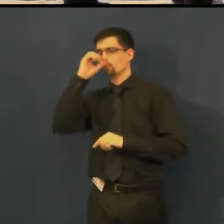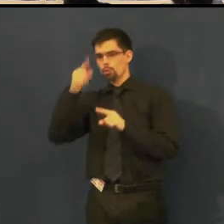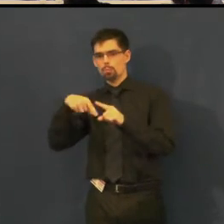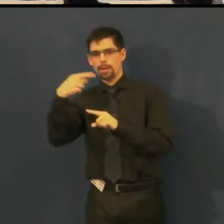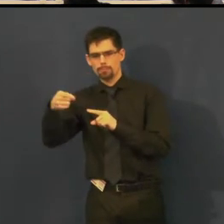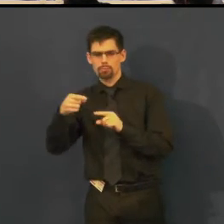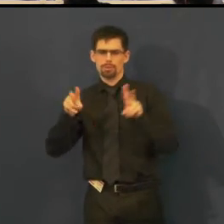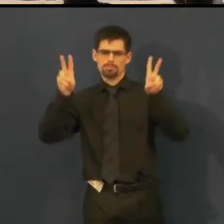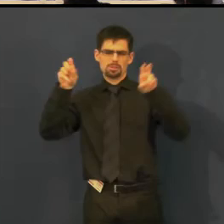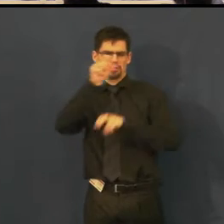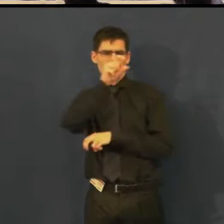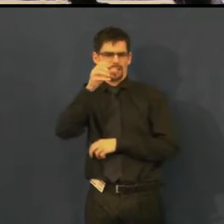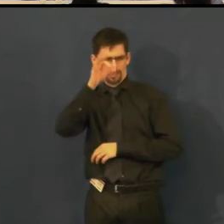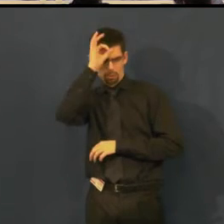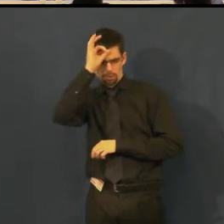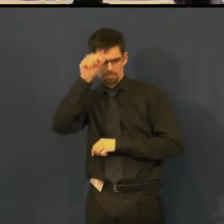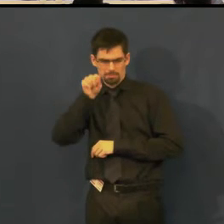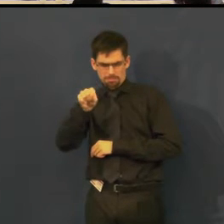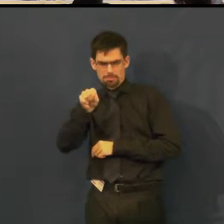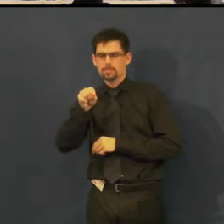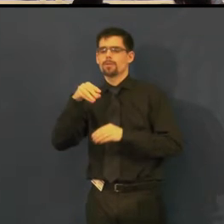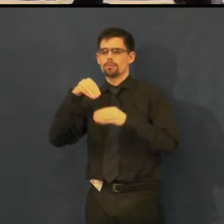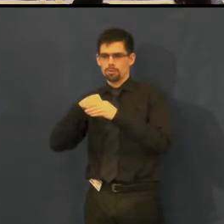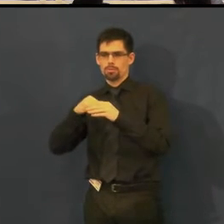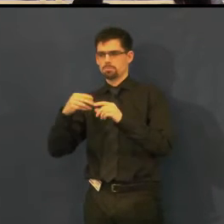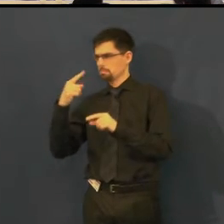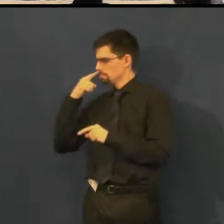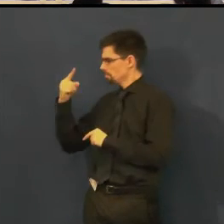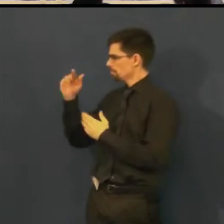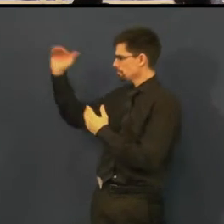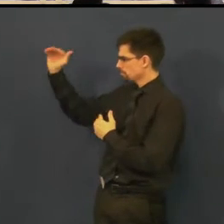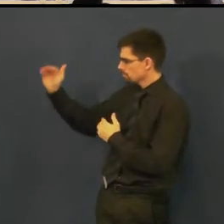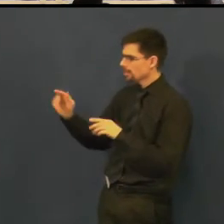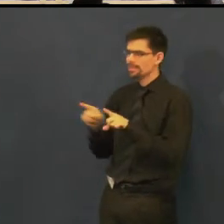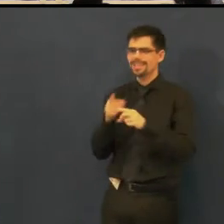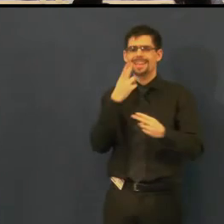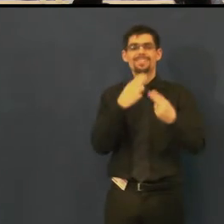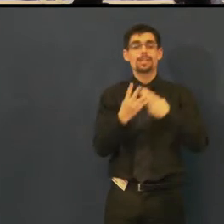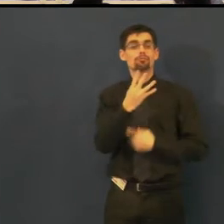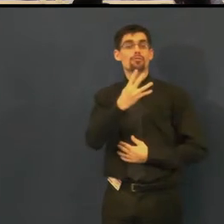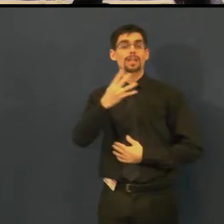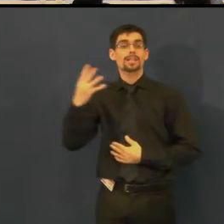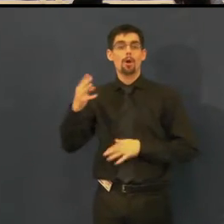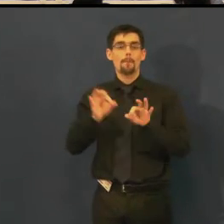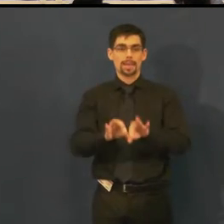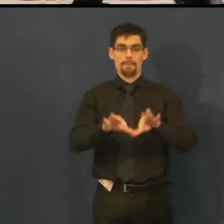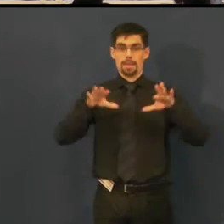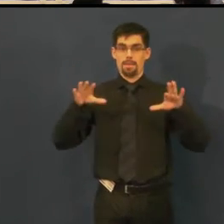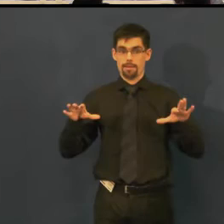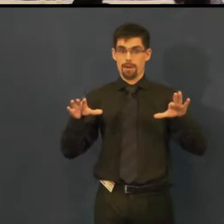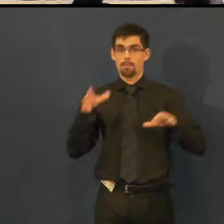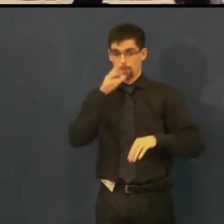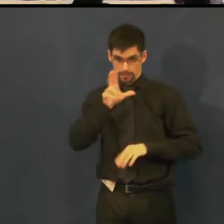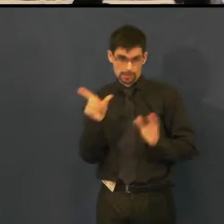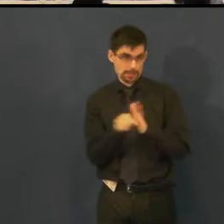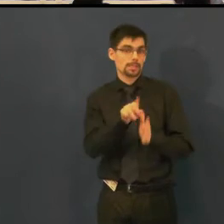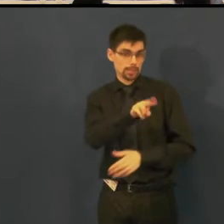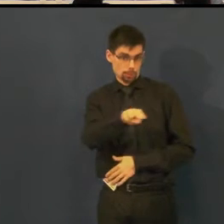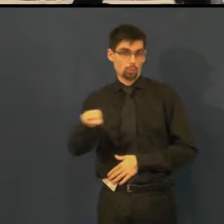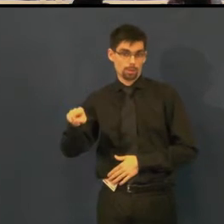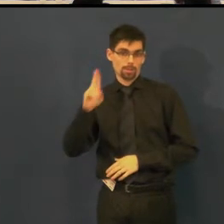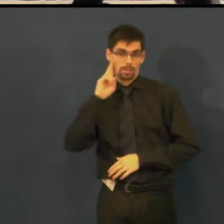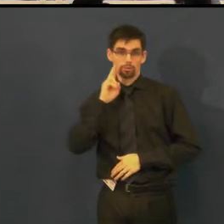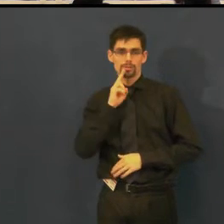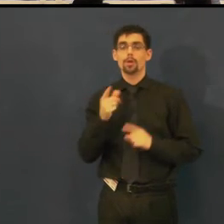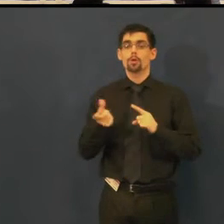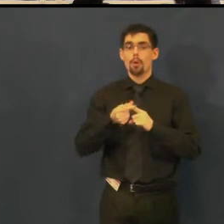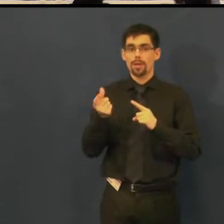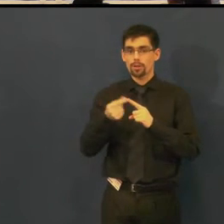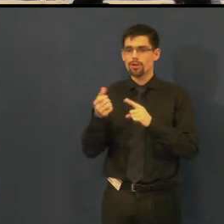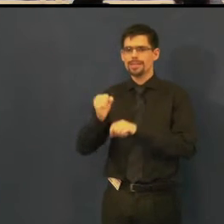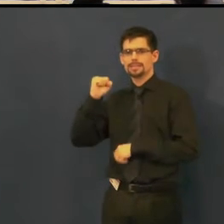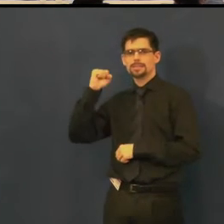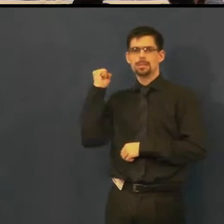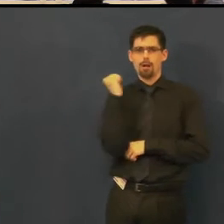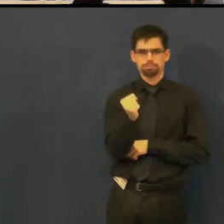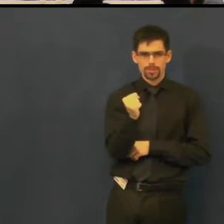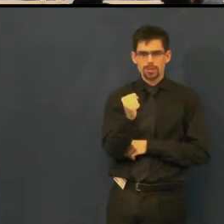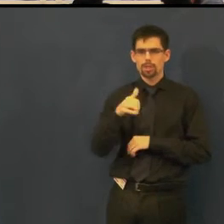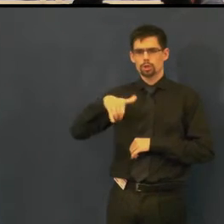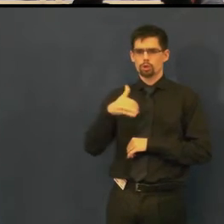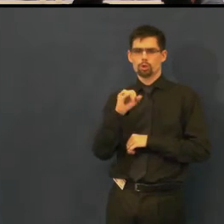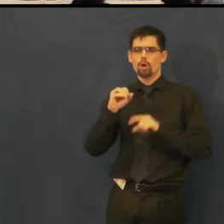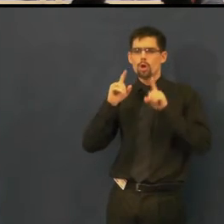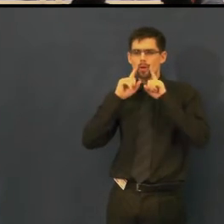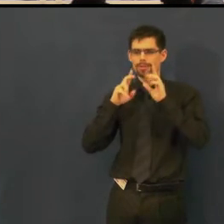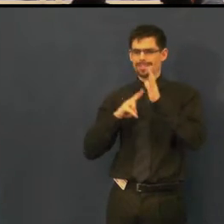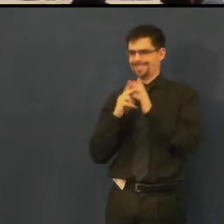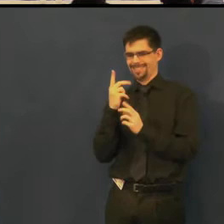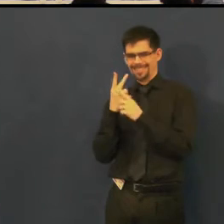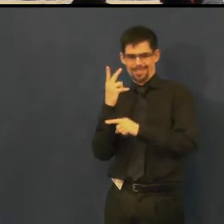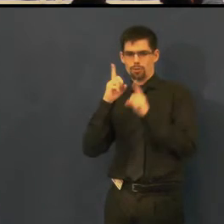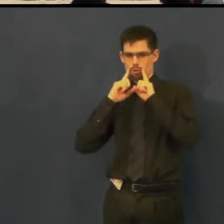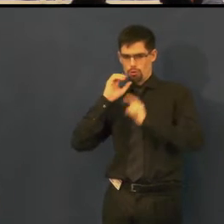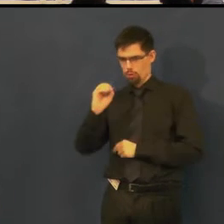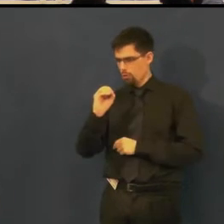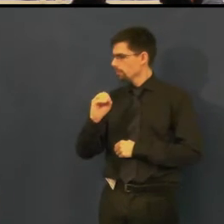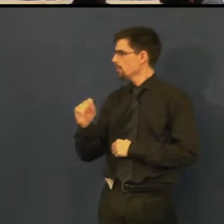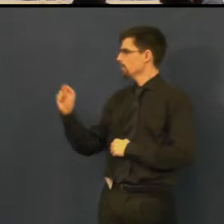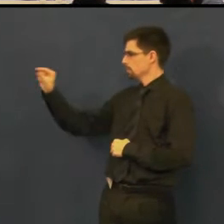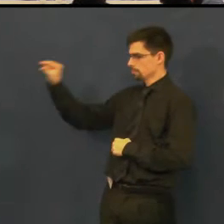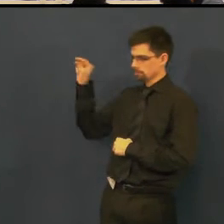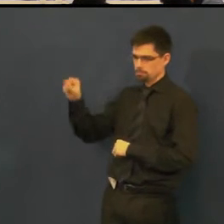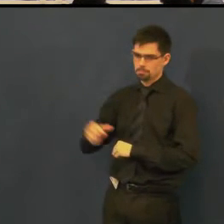a květen, 4. května uvádíme v premiéře s titulky pro neslyšící komedii Zabít Johnnyho Glendenninga.